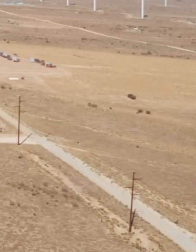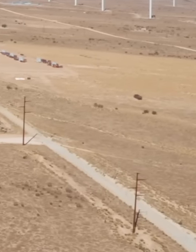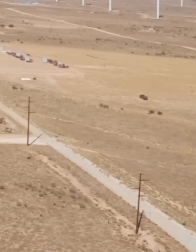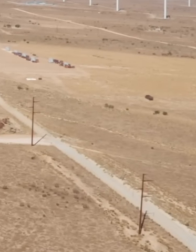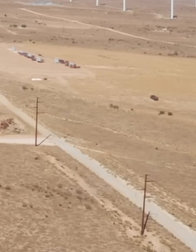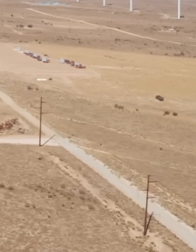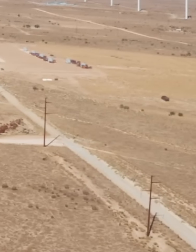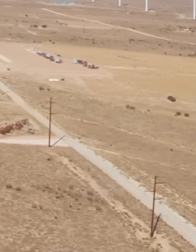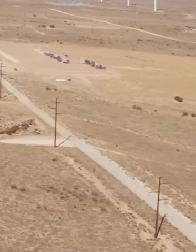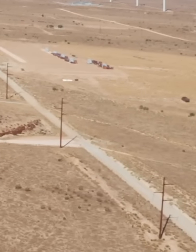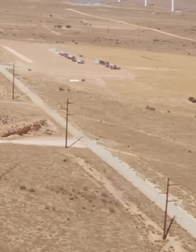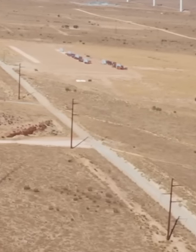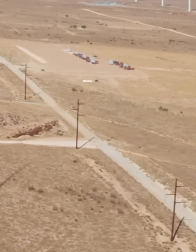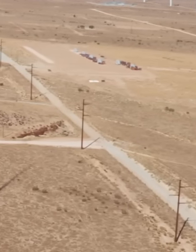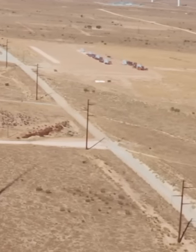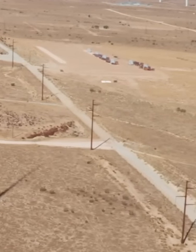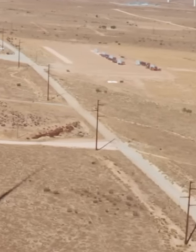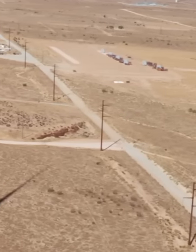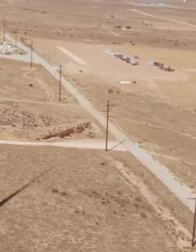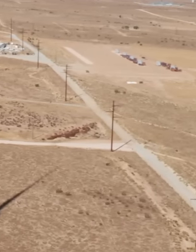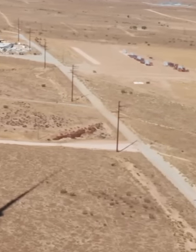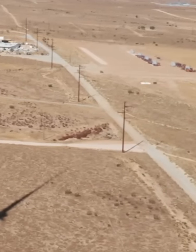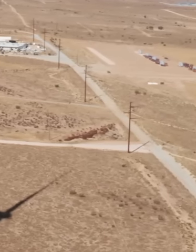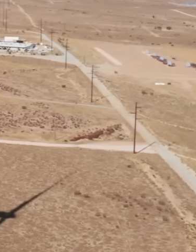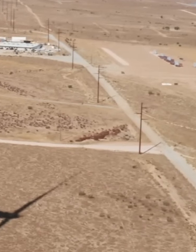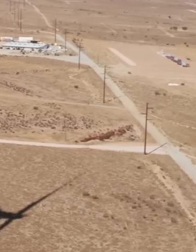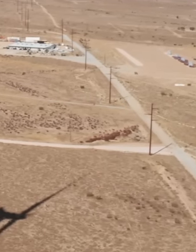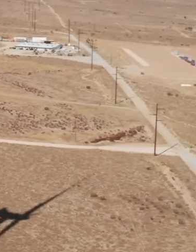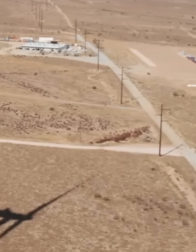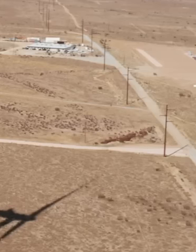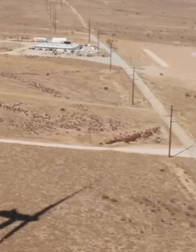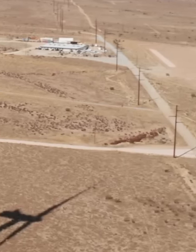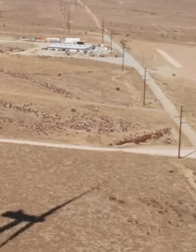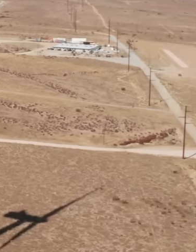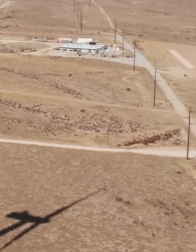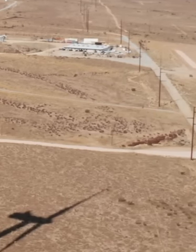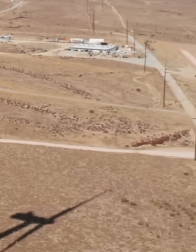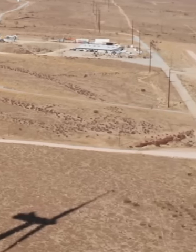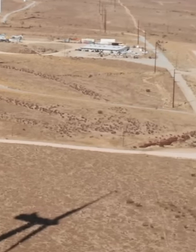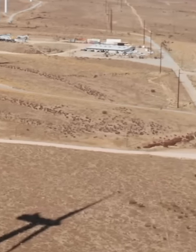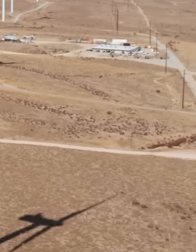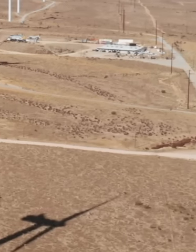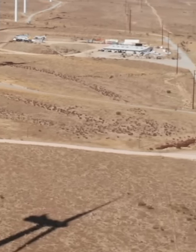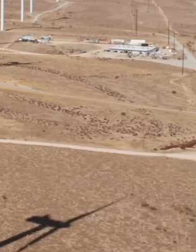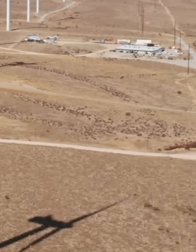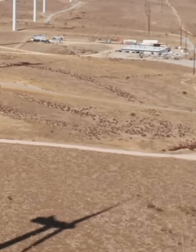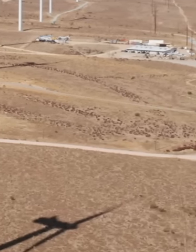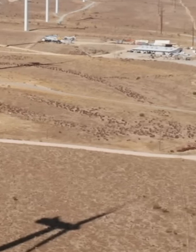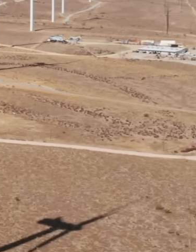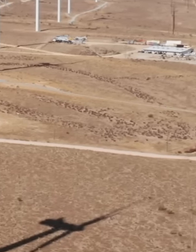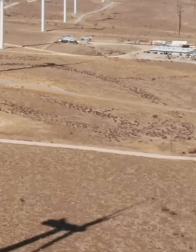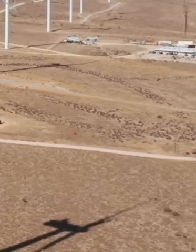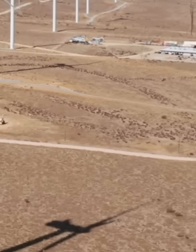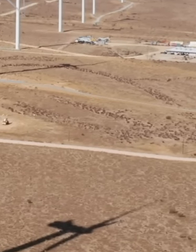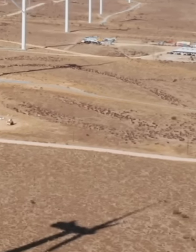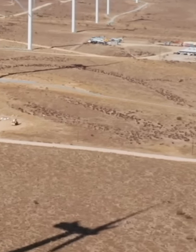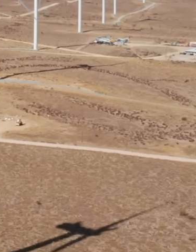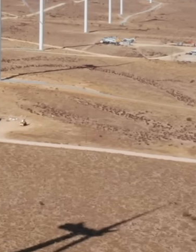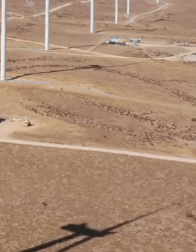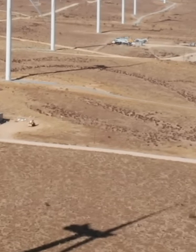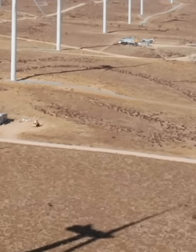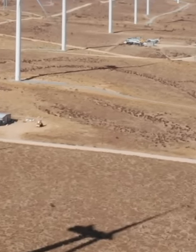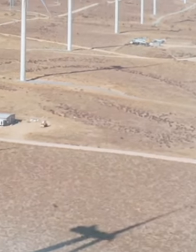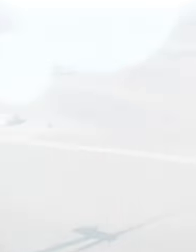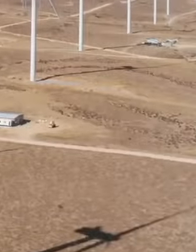matriz de generación para 2030 e instalar 2,216 MW de almacenamiento eléctrico.